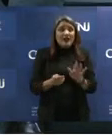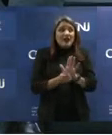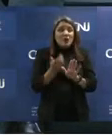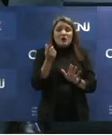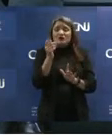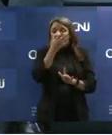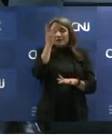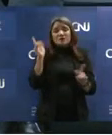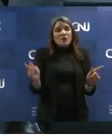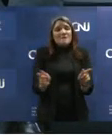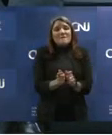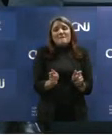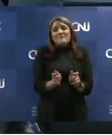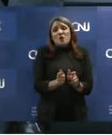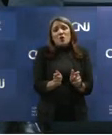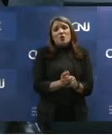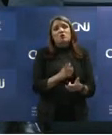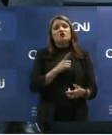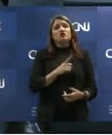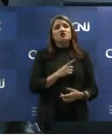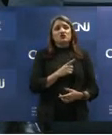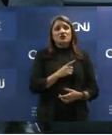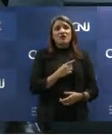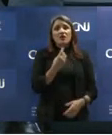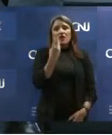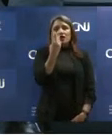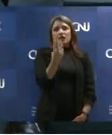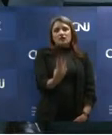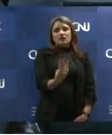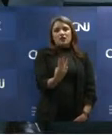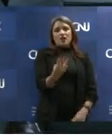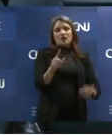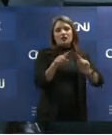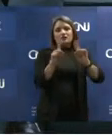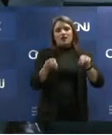Ela possuía apenas três servidores. Só em